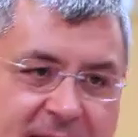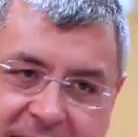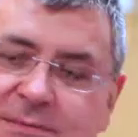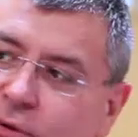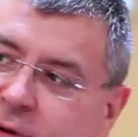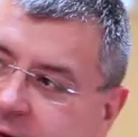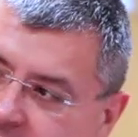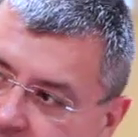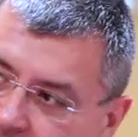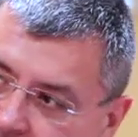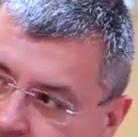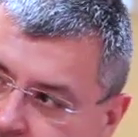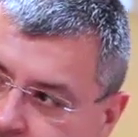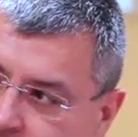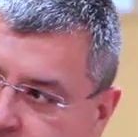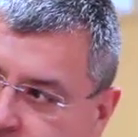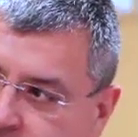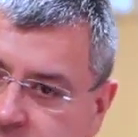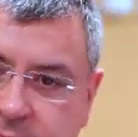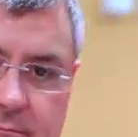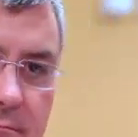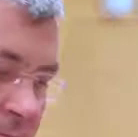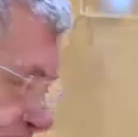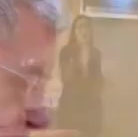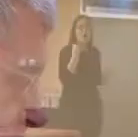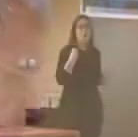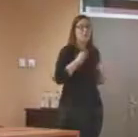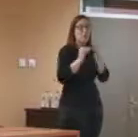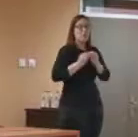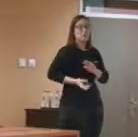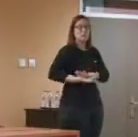porque ya lo producían las Cajas? Sí, totalmente, el tema de las Cajas es increíble,